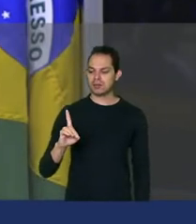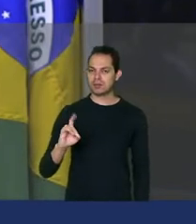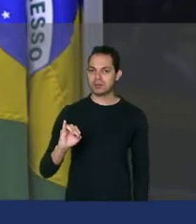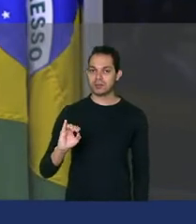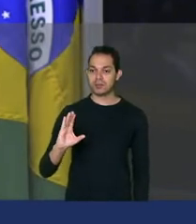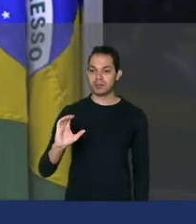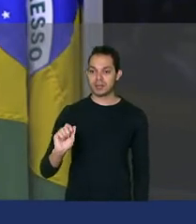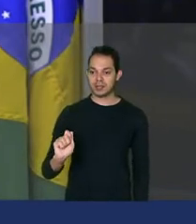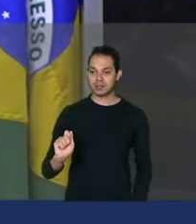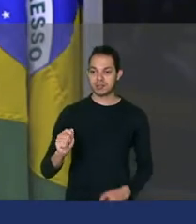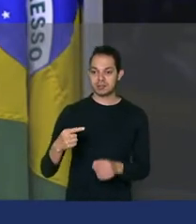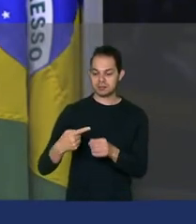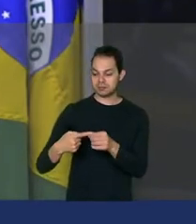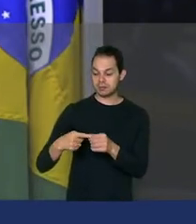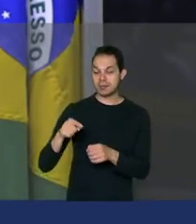DE SEROPÉDICA, NO RIO DE JANEIRO, A CIDADE DE